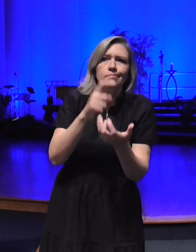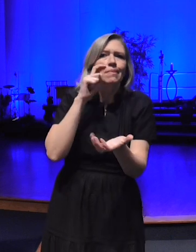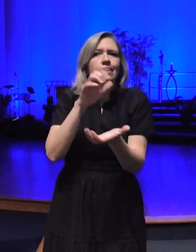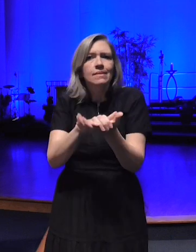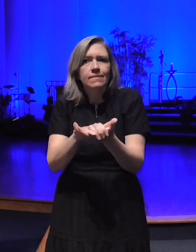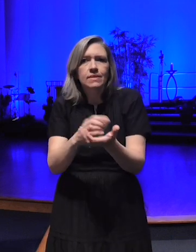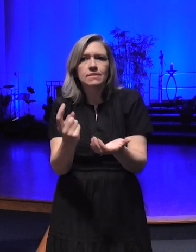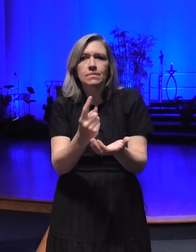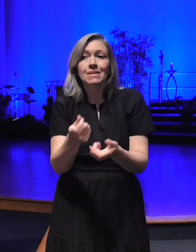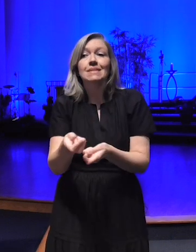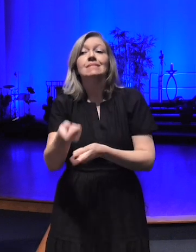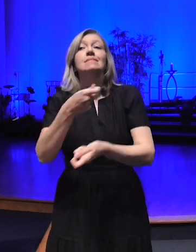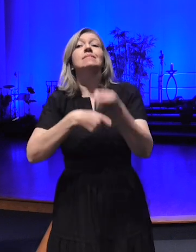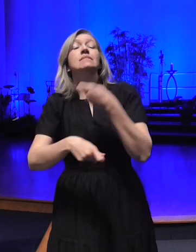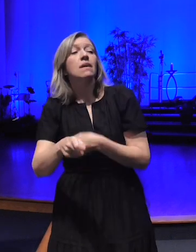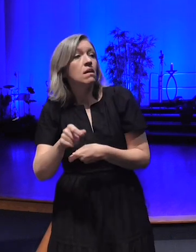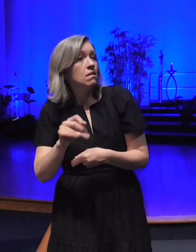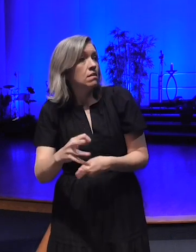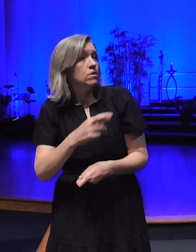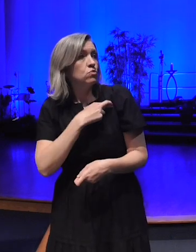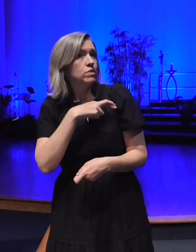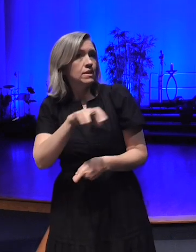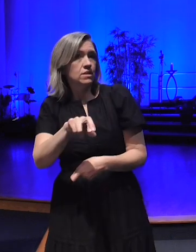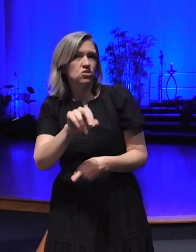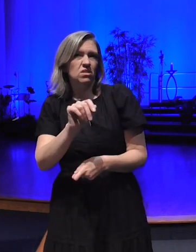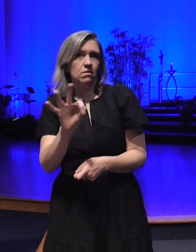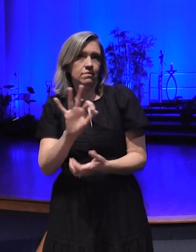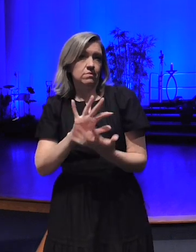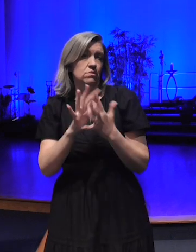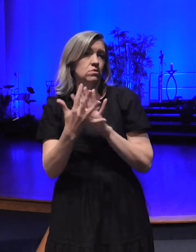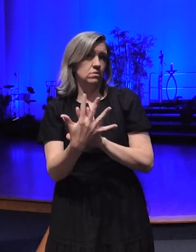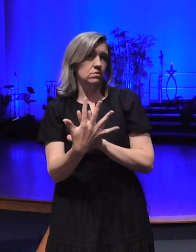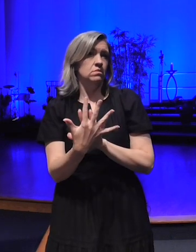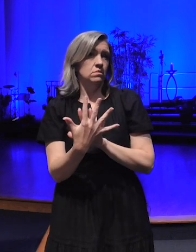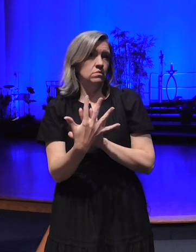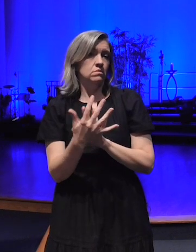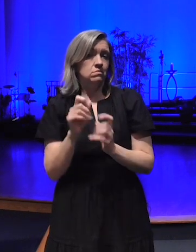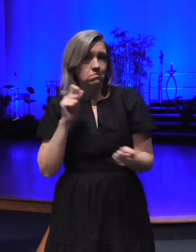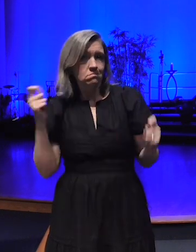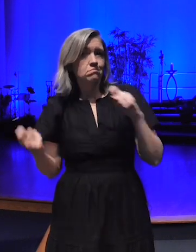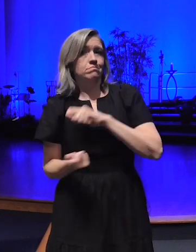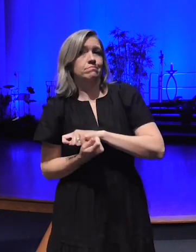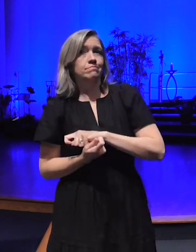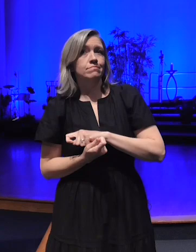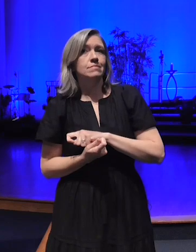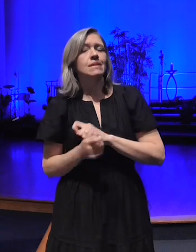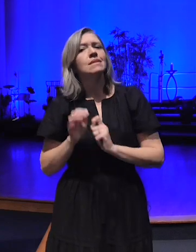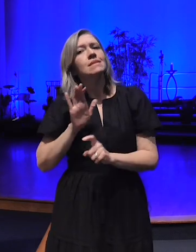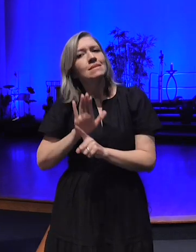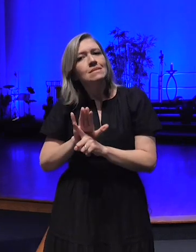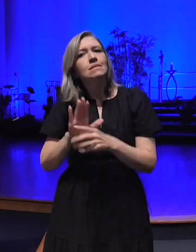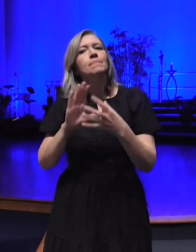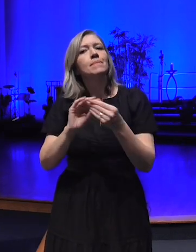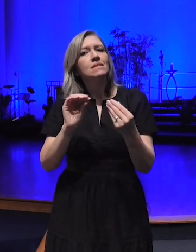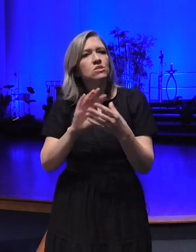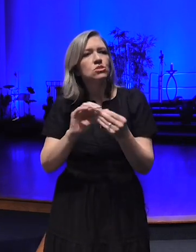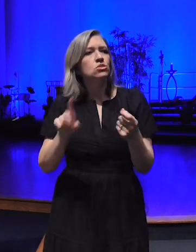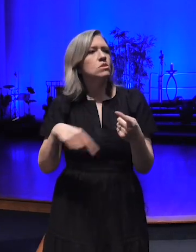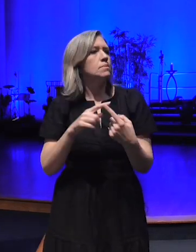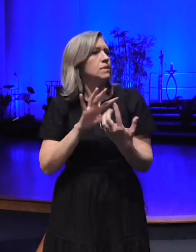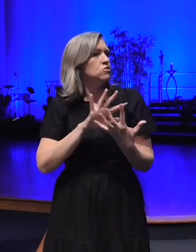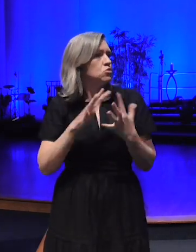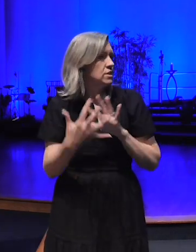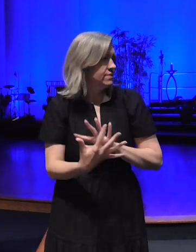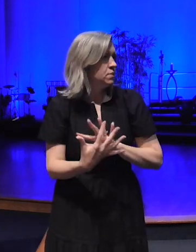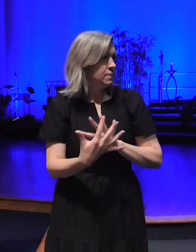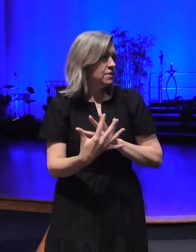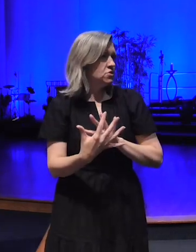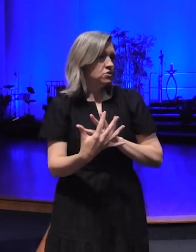una religión de transformación. Su mensaje era sobre la transformación, la transformación que ocurre. cuando